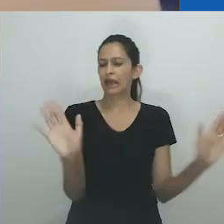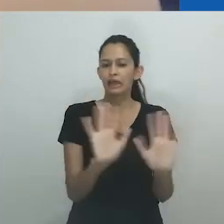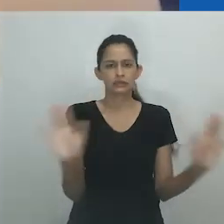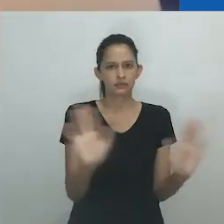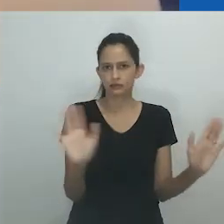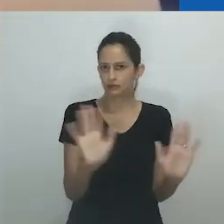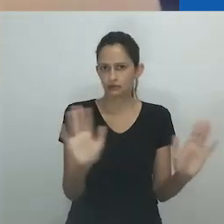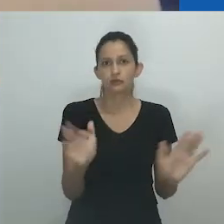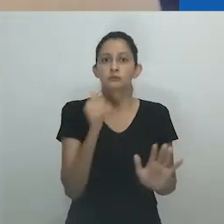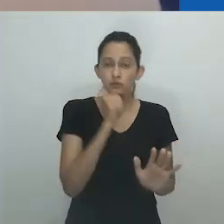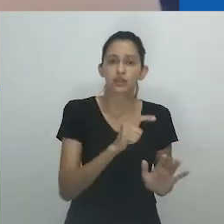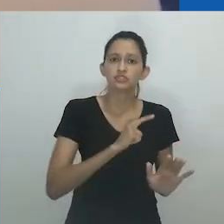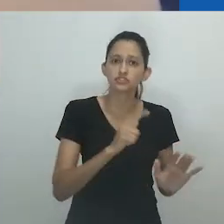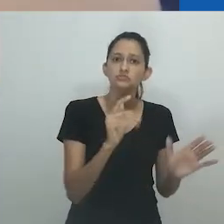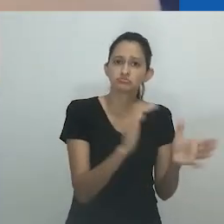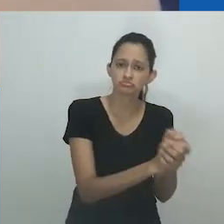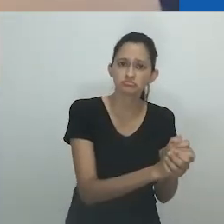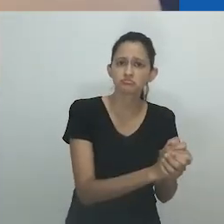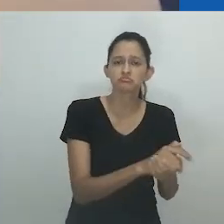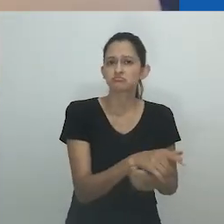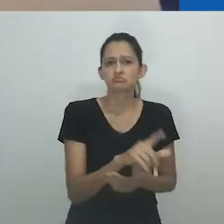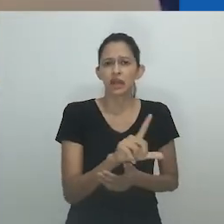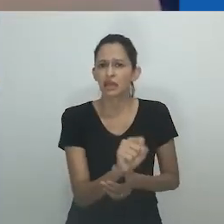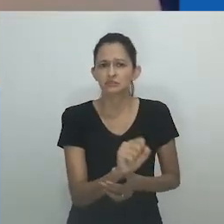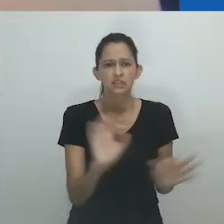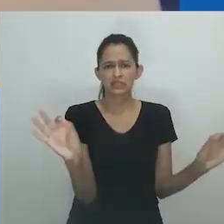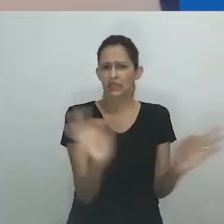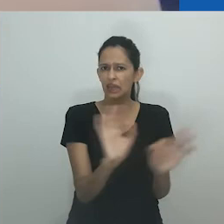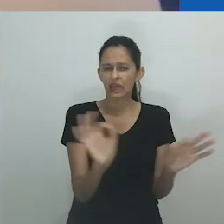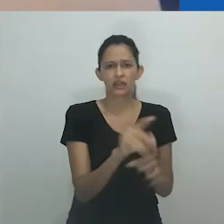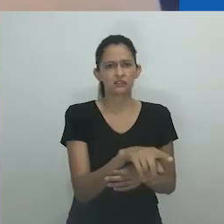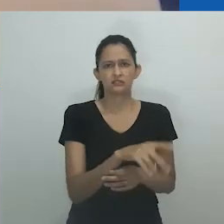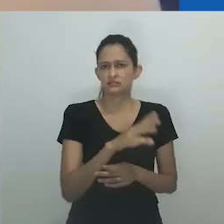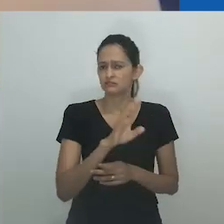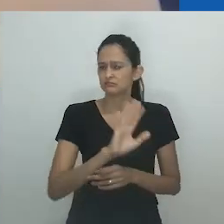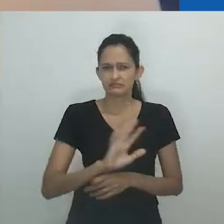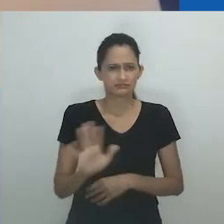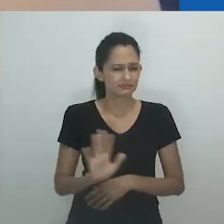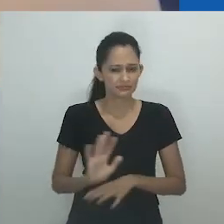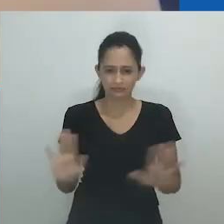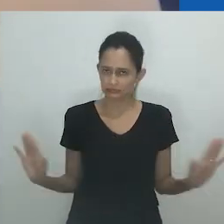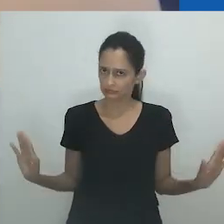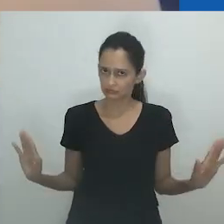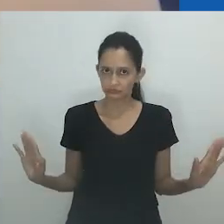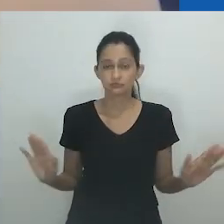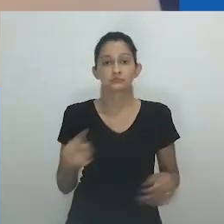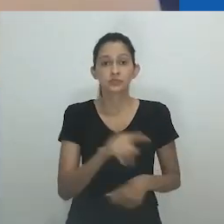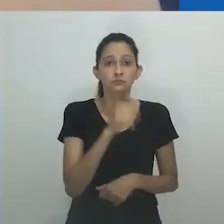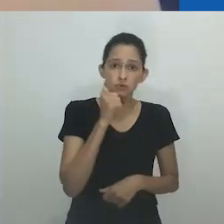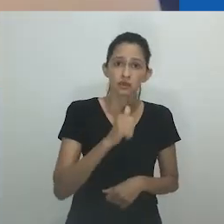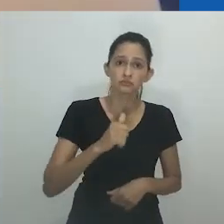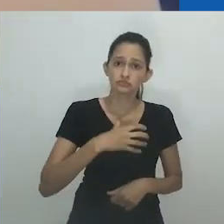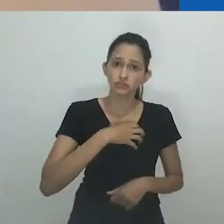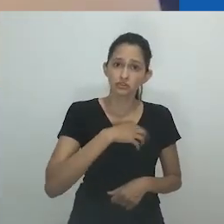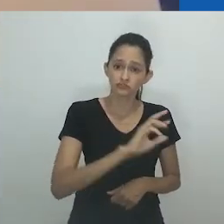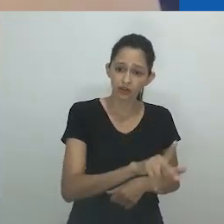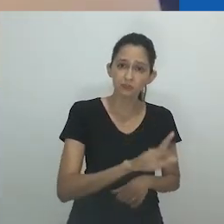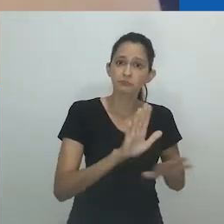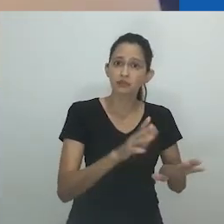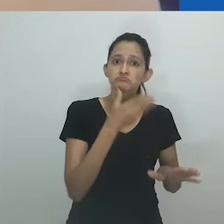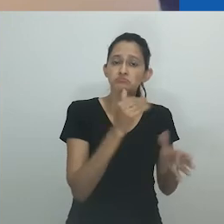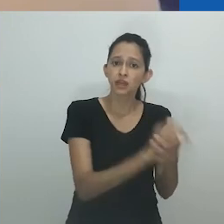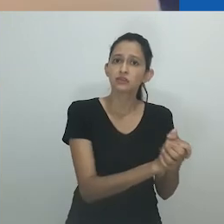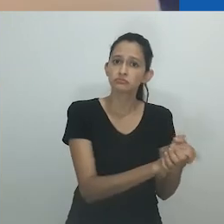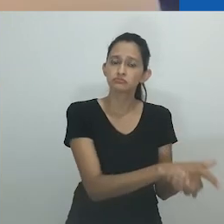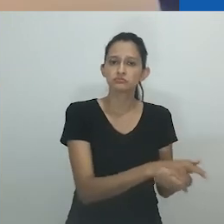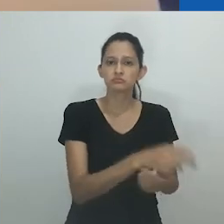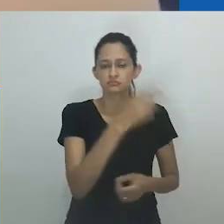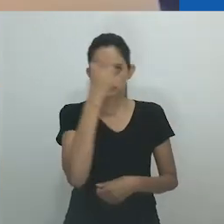Esse é o meu entendimento e é por isso que quando me diziam - porque eu gostava de usar shorts e camisetas e as pessoas diziam - 'aqui está unongayindoda'.